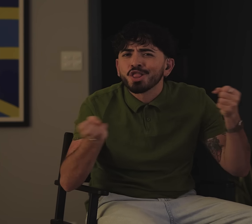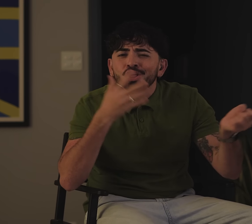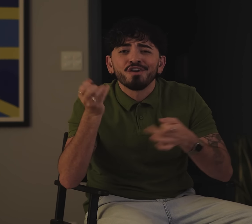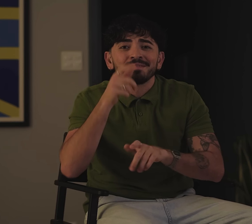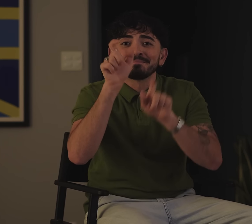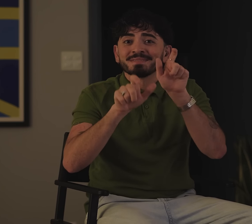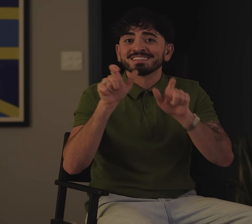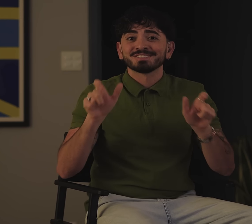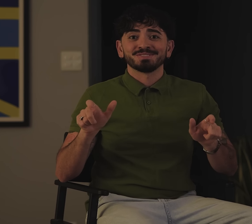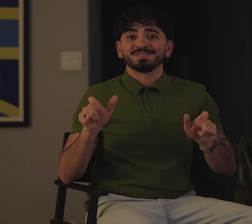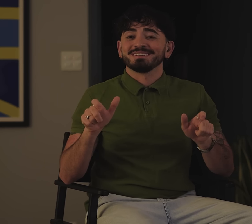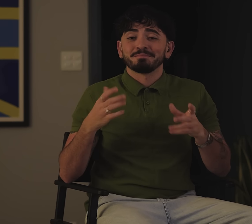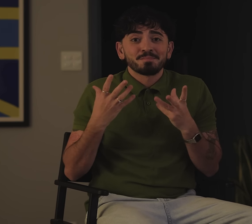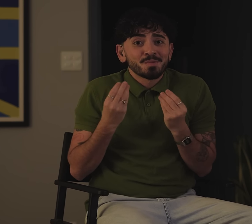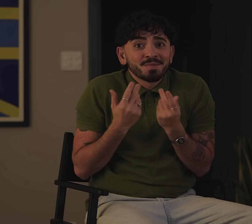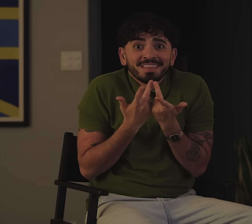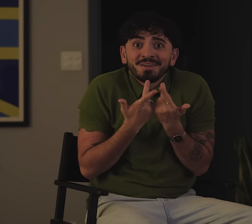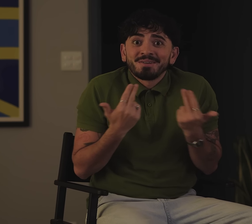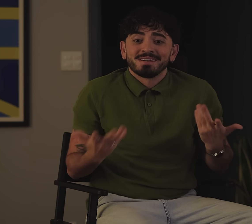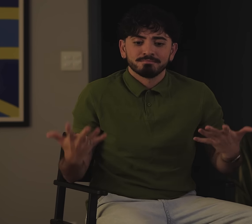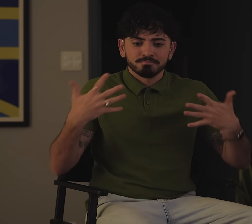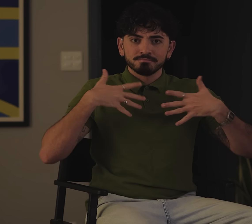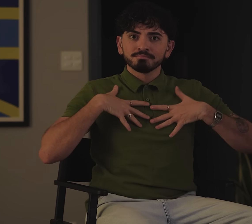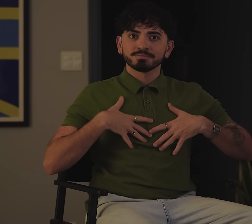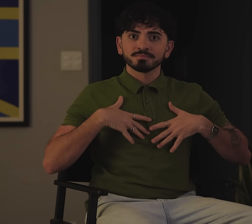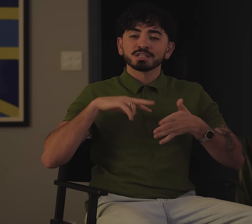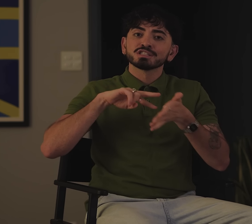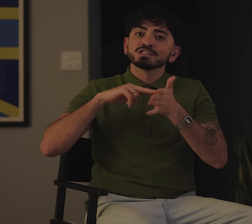vivi muitas coisas que construíram quem eu sou hoje.